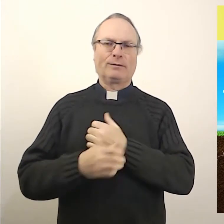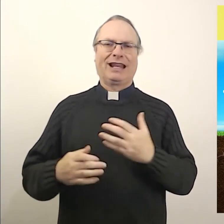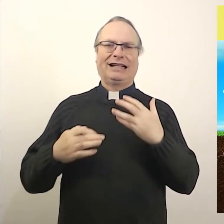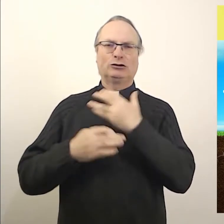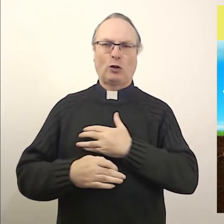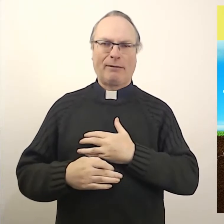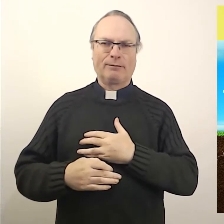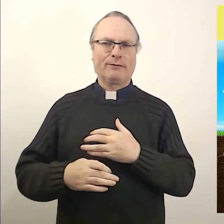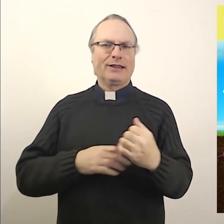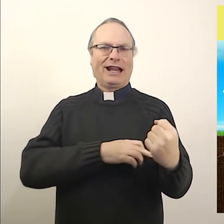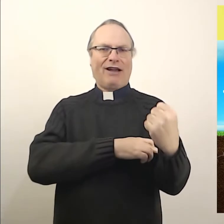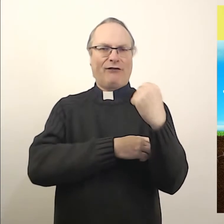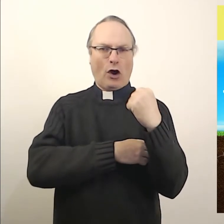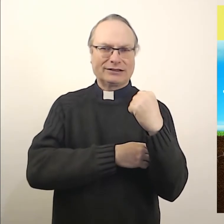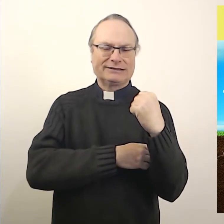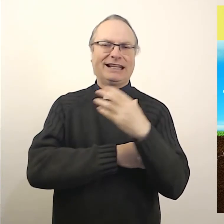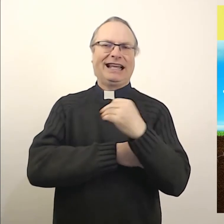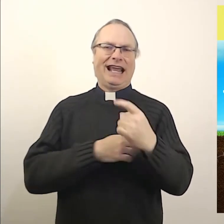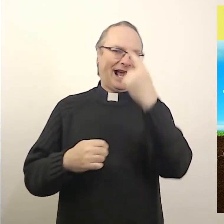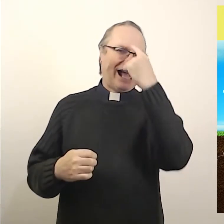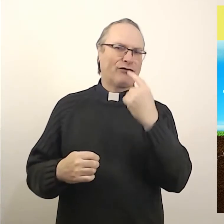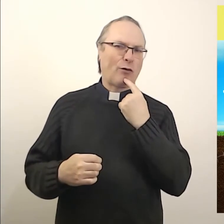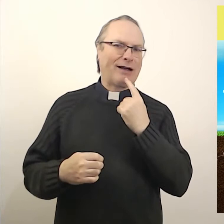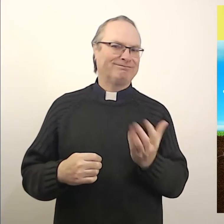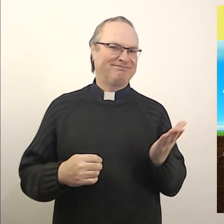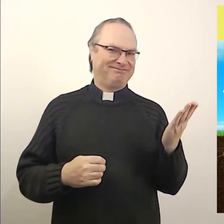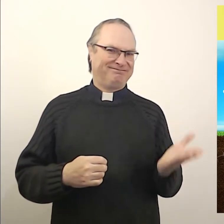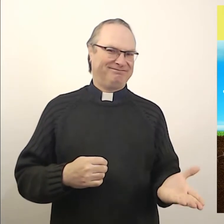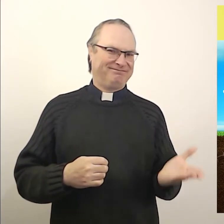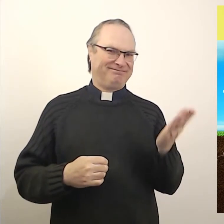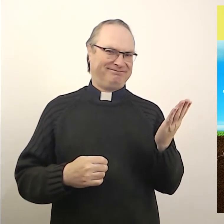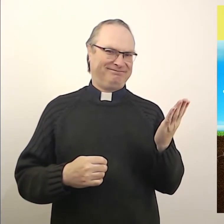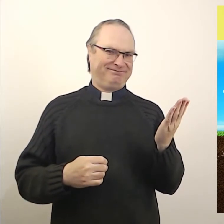la joie, la force et la foi.